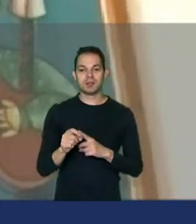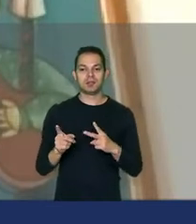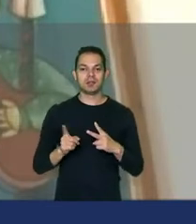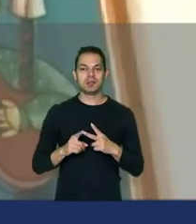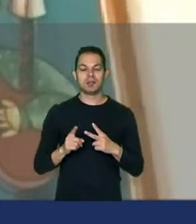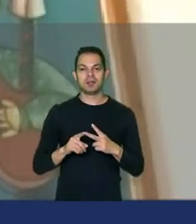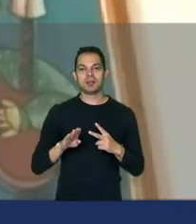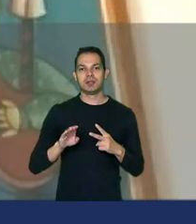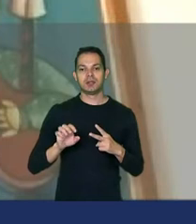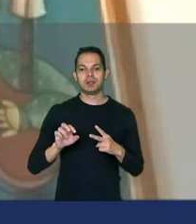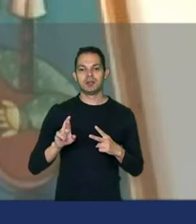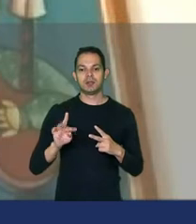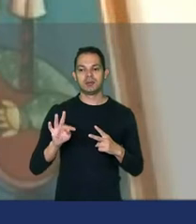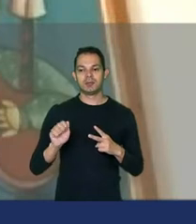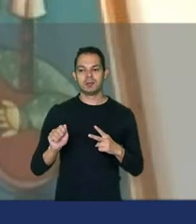POLO SOCIAL SOCIAL, A BERTHA